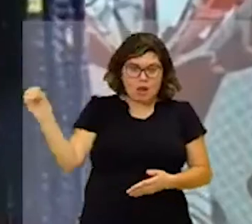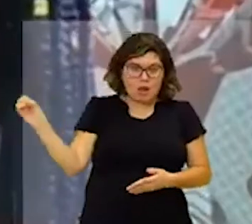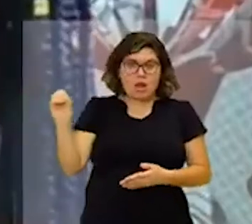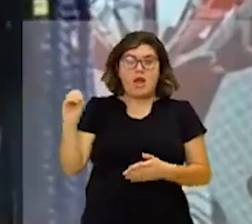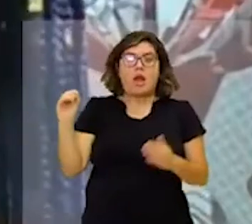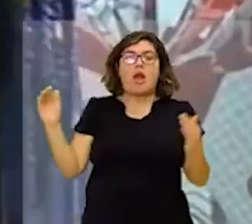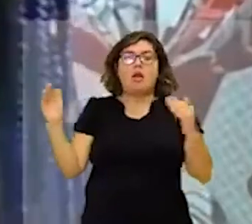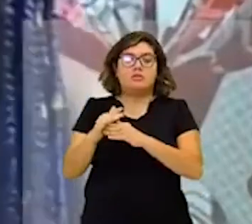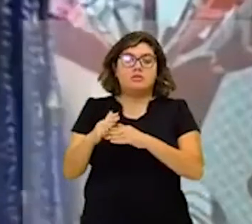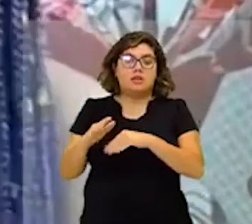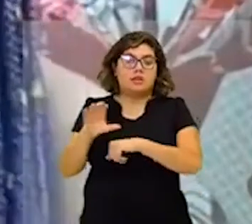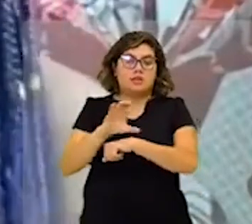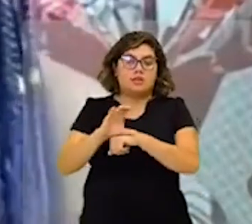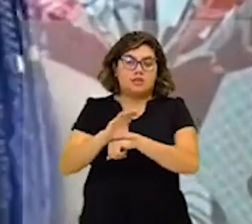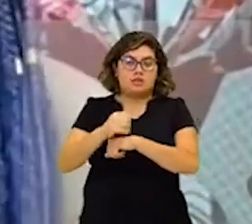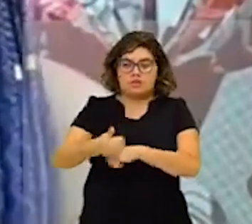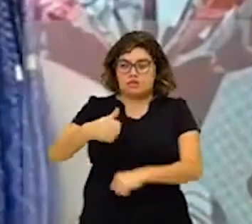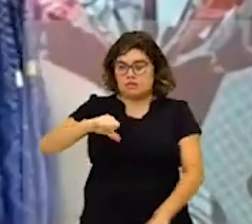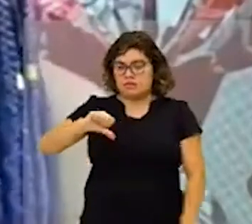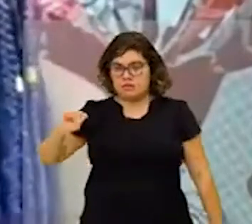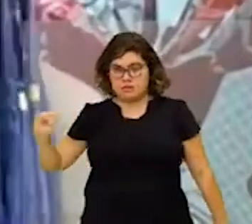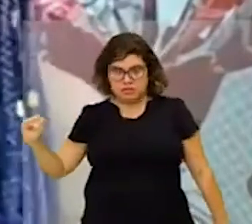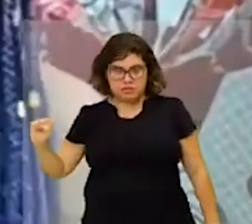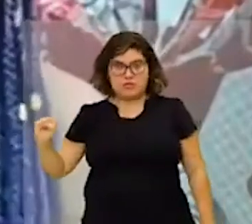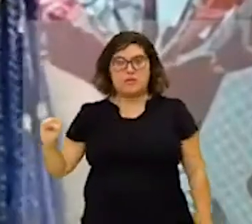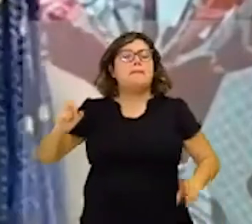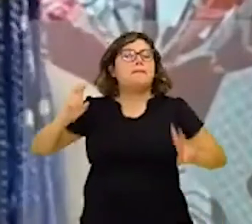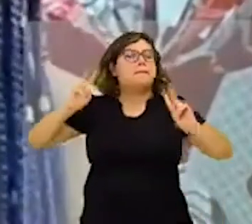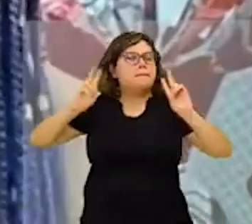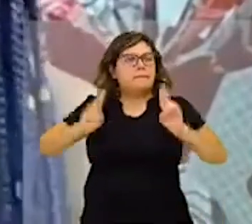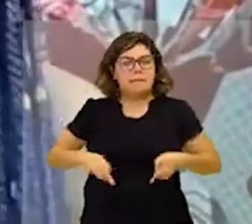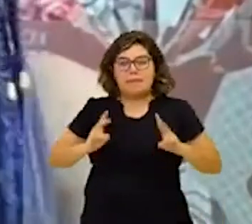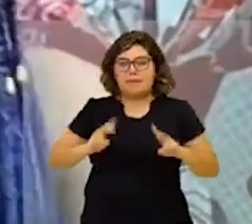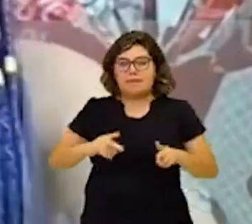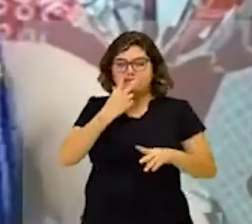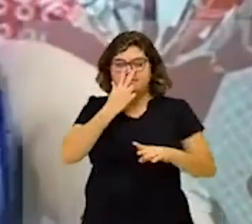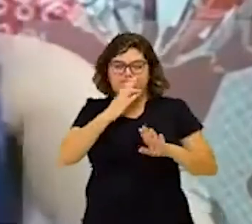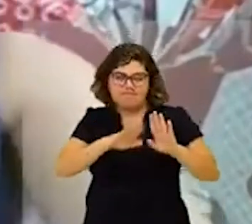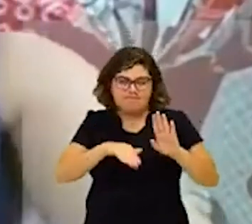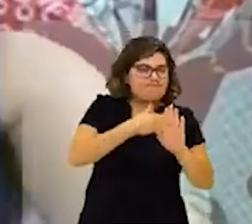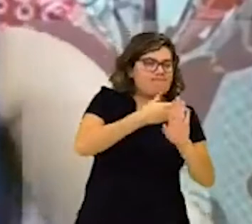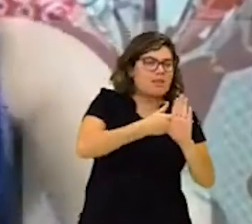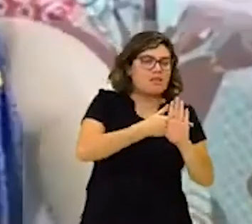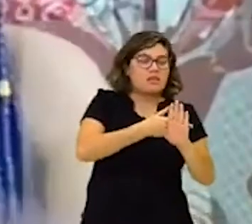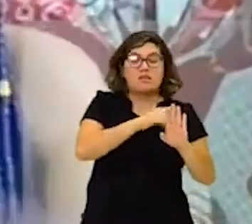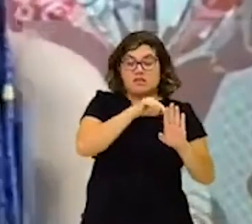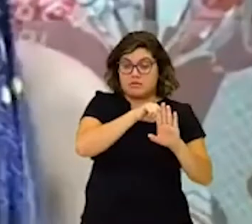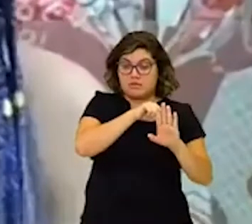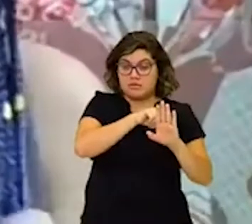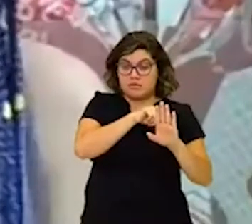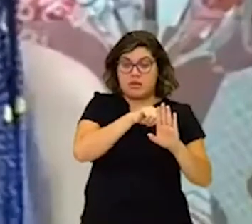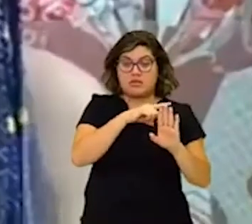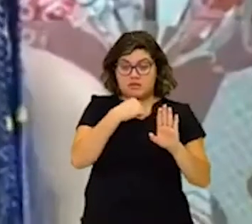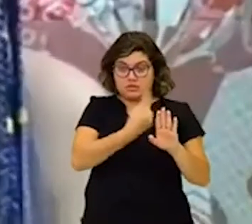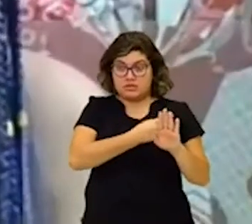Constituição de 88 então mesmo que diretamente na nossa na nossa legislação nas nossas